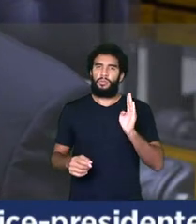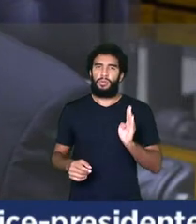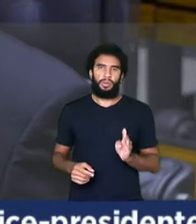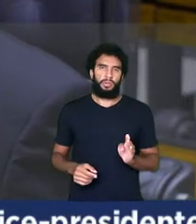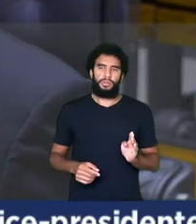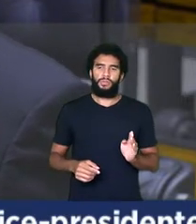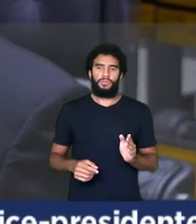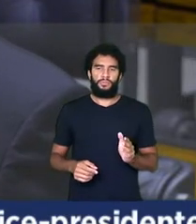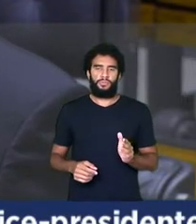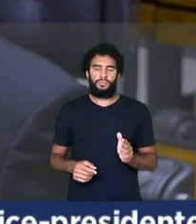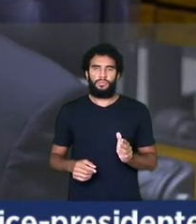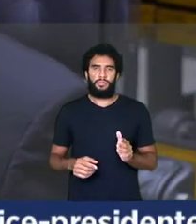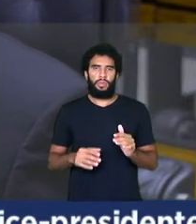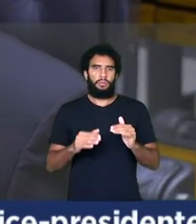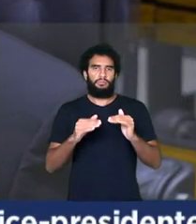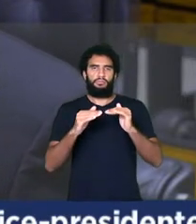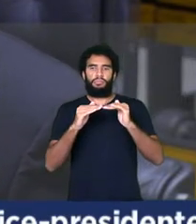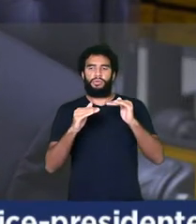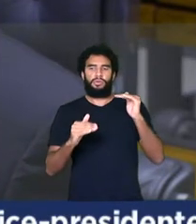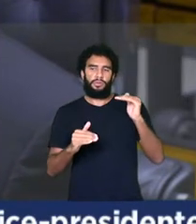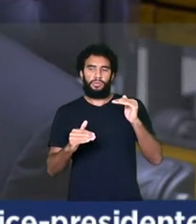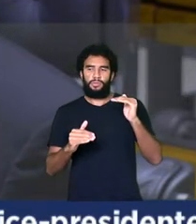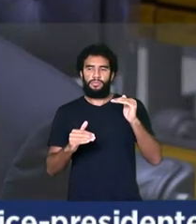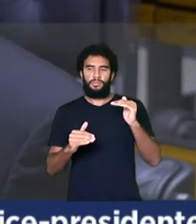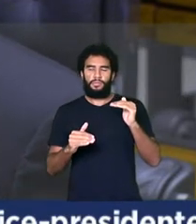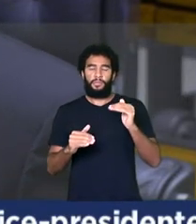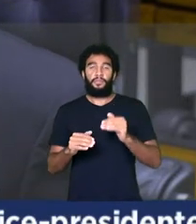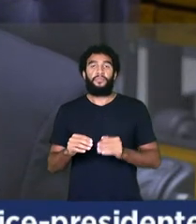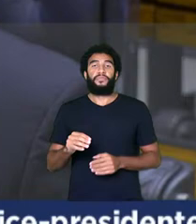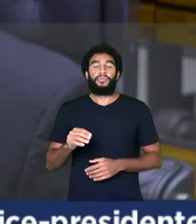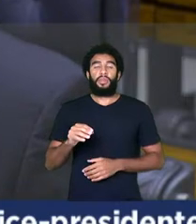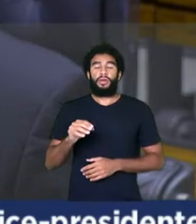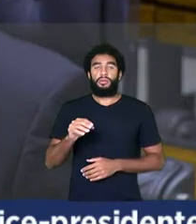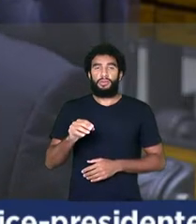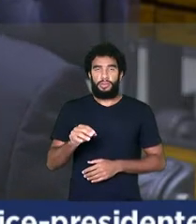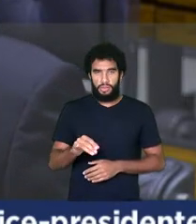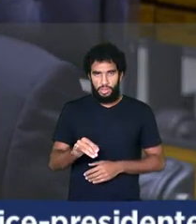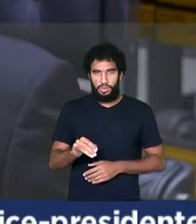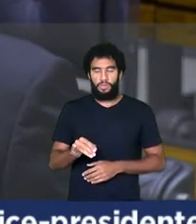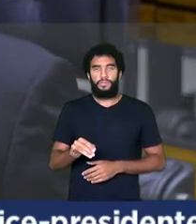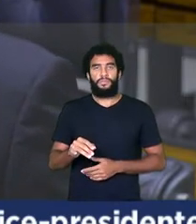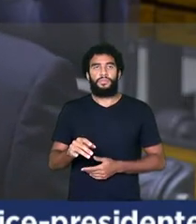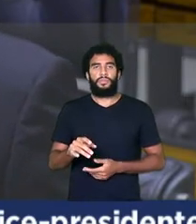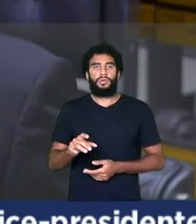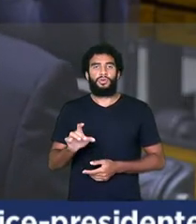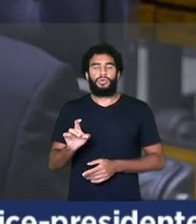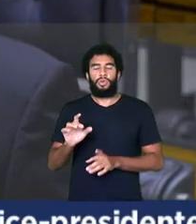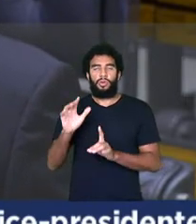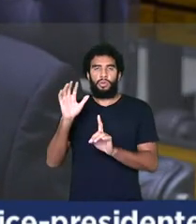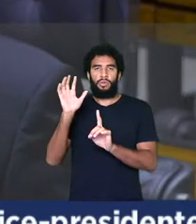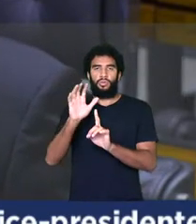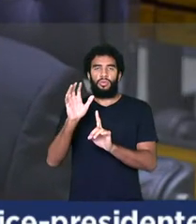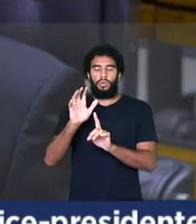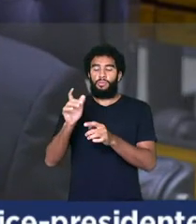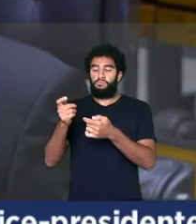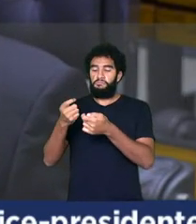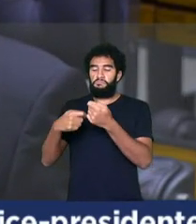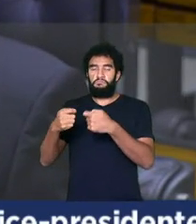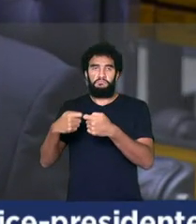OBVIAMENTE O BRASIL É UM PAÍS PROFUNDAMENTE DESIGUAL. SE NÓS FORMOS SÓ INDUZIDO PELAS FORÇAS DA ECONOMIA,